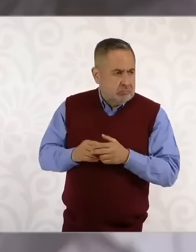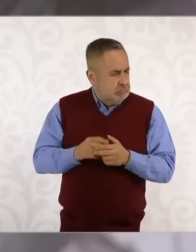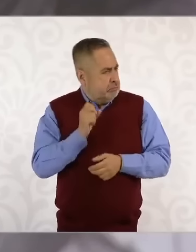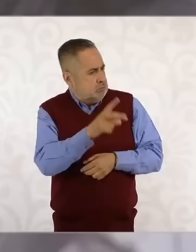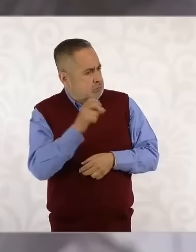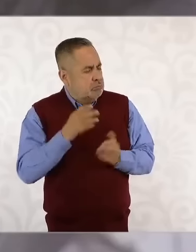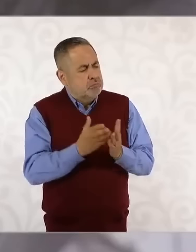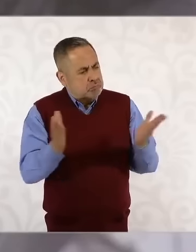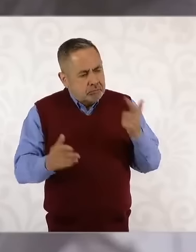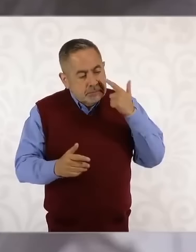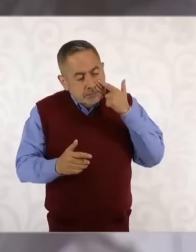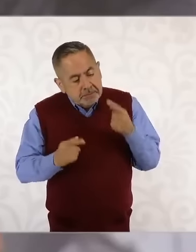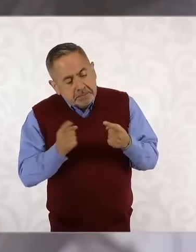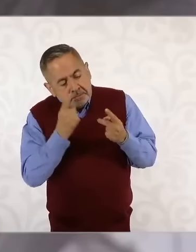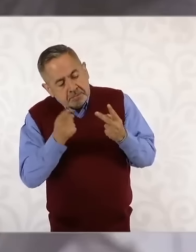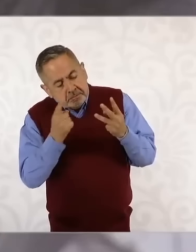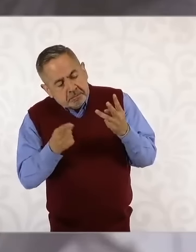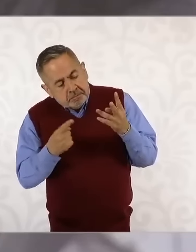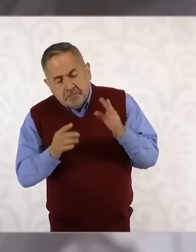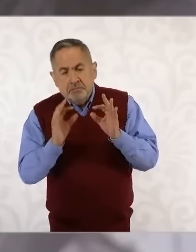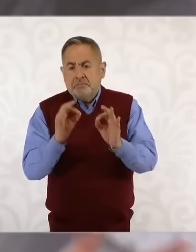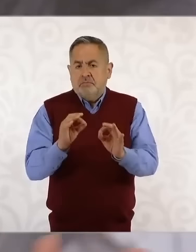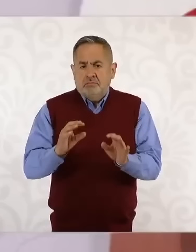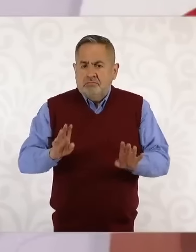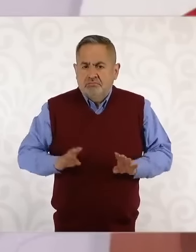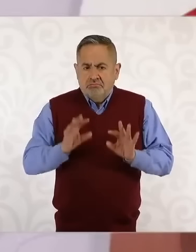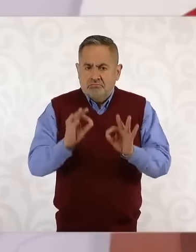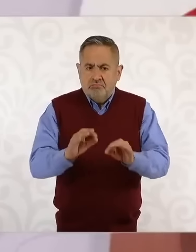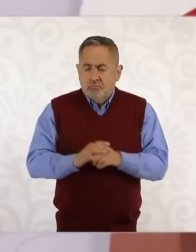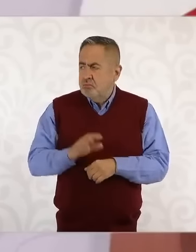solicitar por las vías ordinarias también eh la realización de algún otro proyecto,